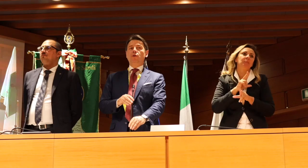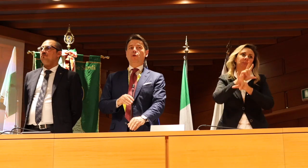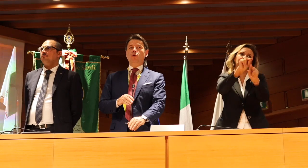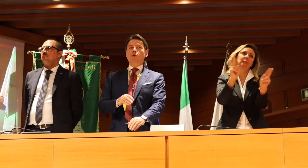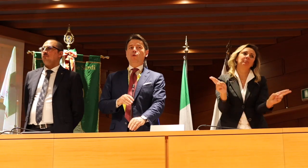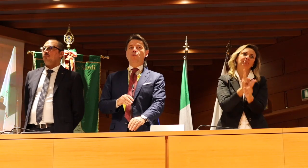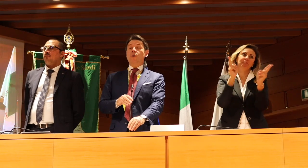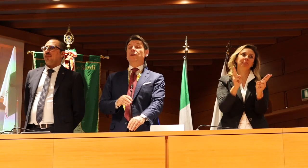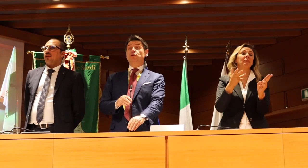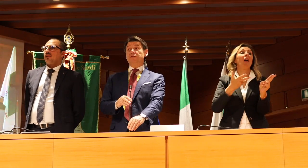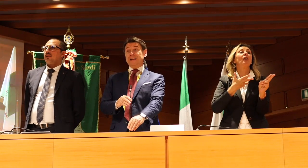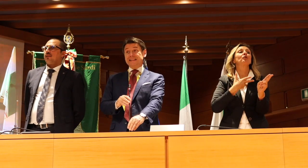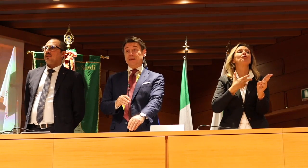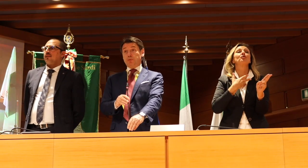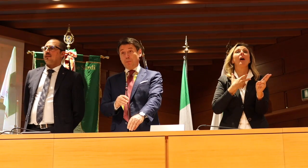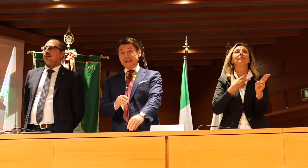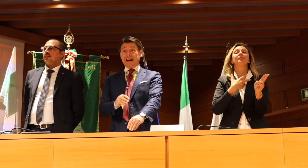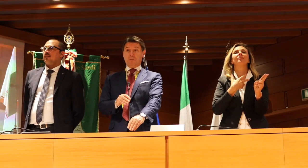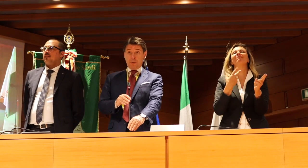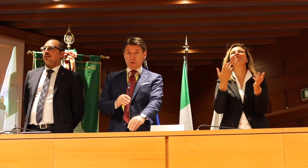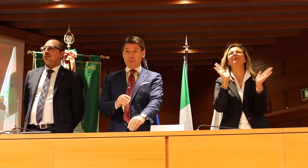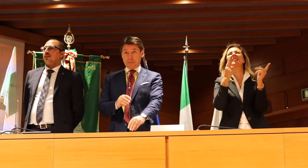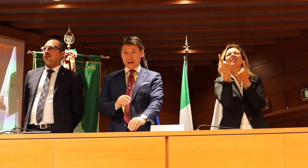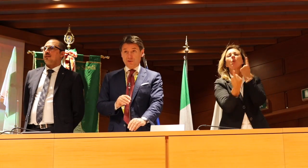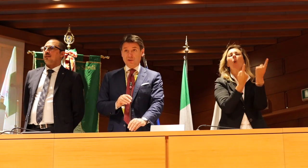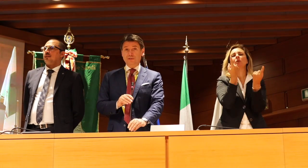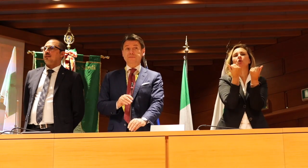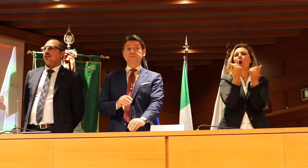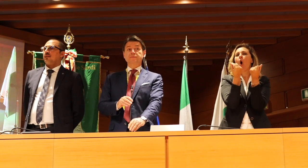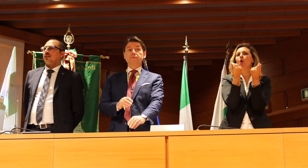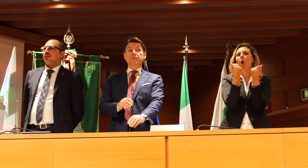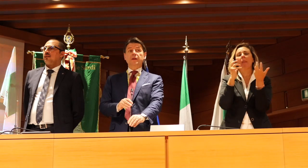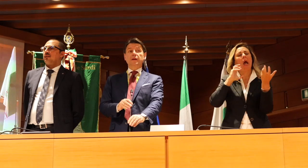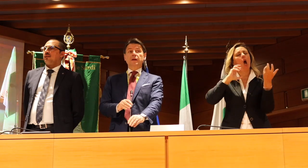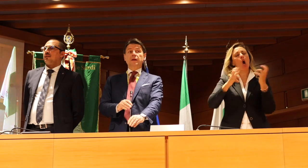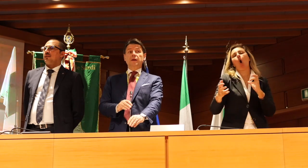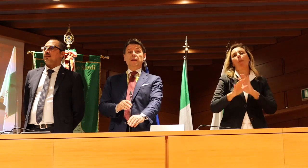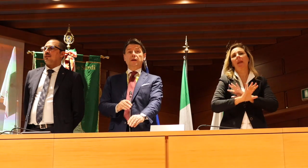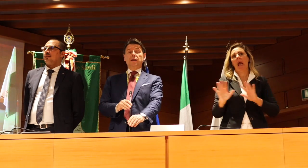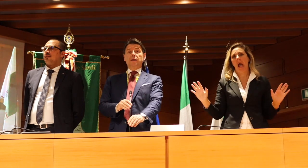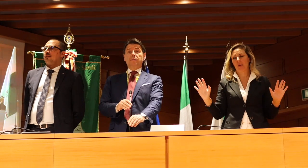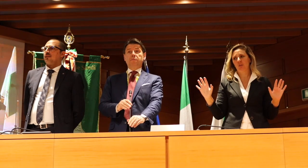abbiamo un quadro di finanza pubblica un po' complesso,